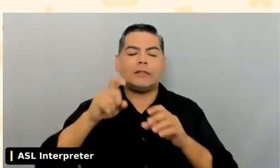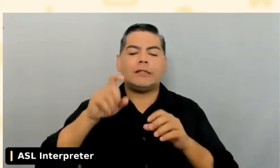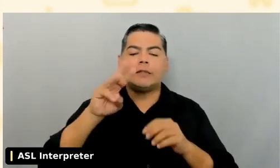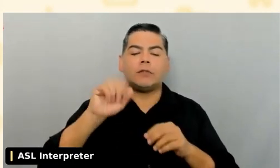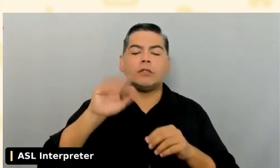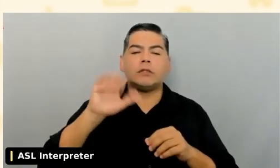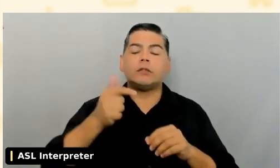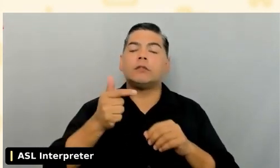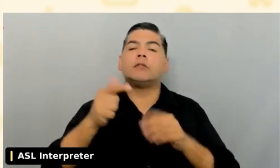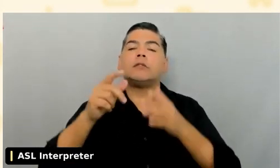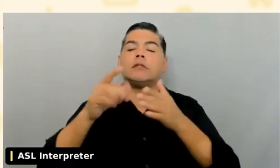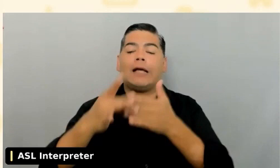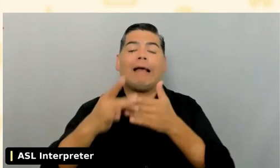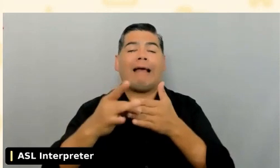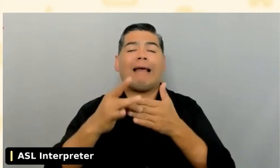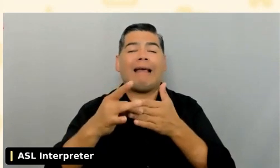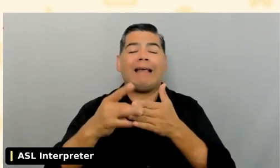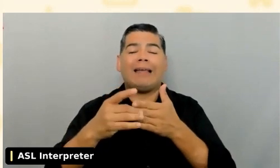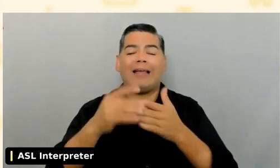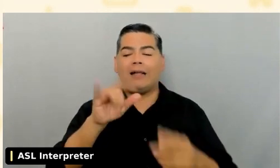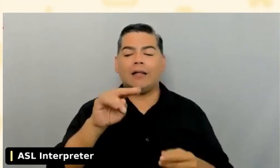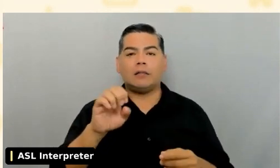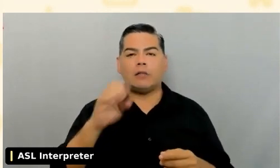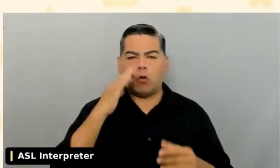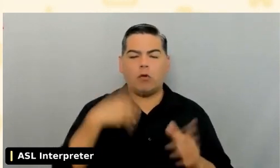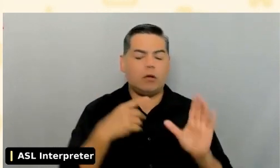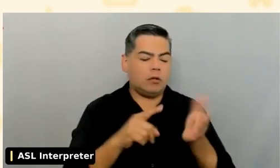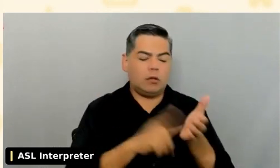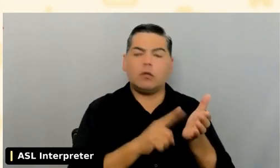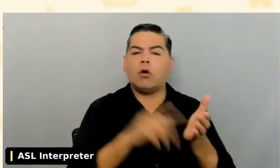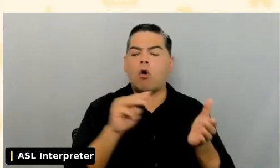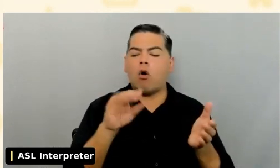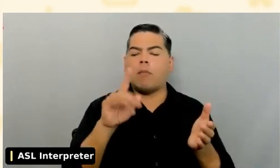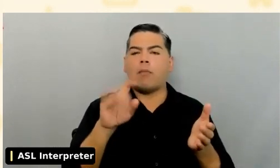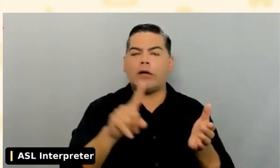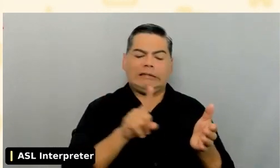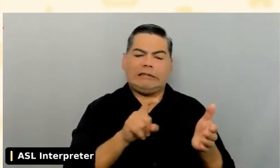Sé que cuando comencé a hacer pruebas en móvil, todos decían: Oh, WC, eso no cuenta. Dije, bueno, en realidad sí cuenta.